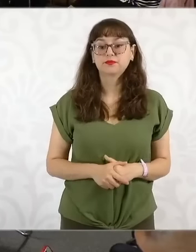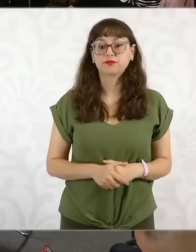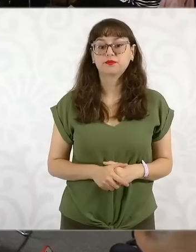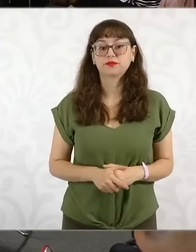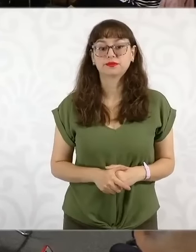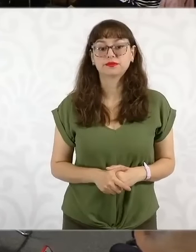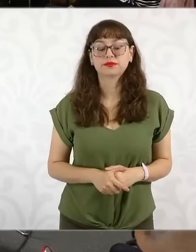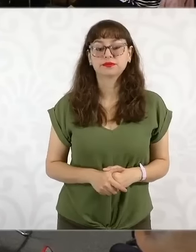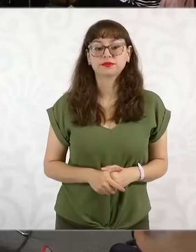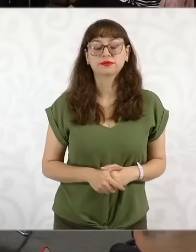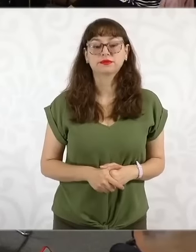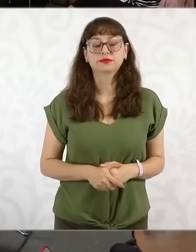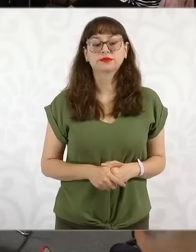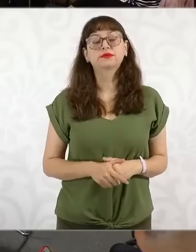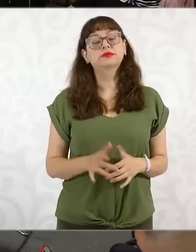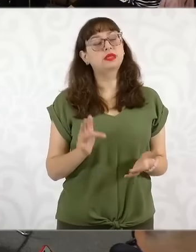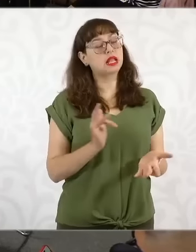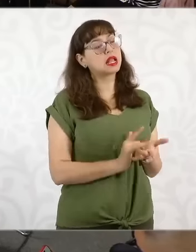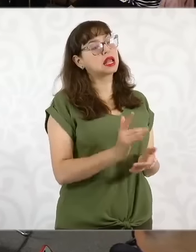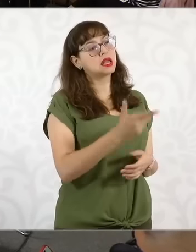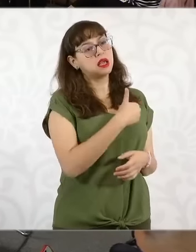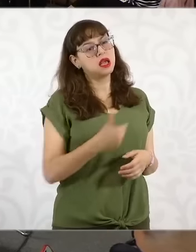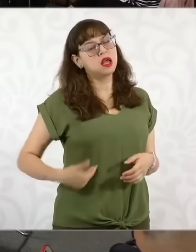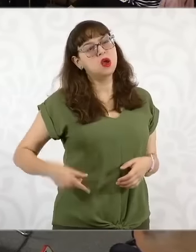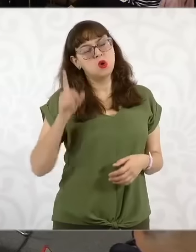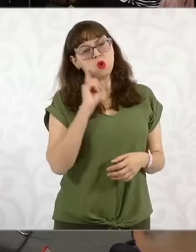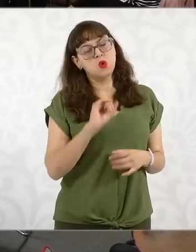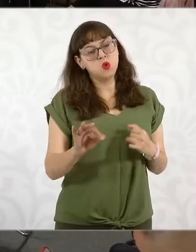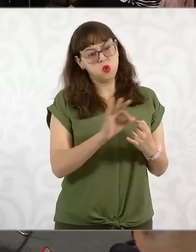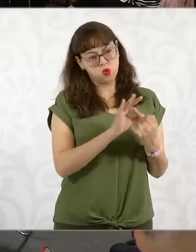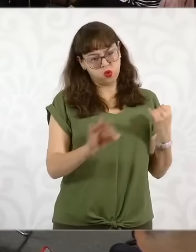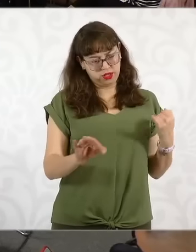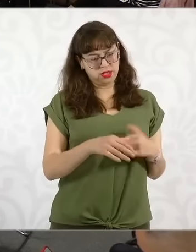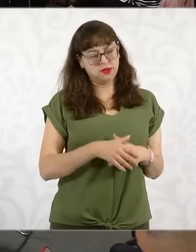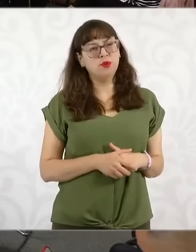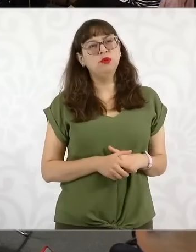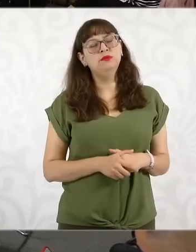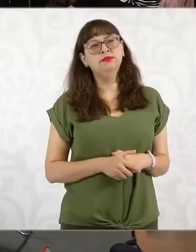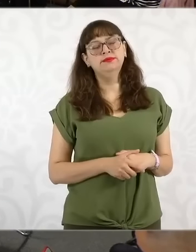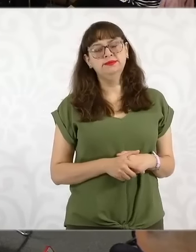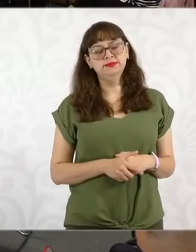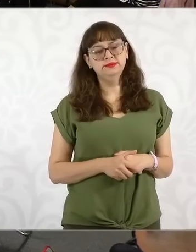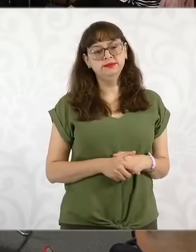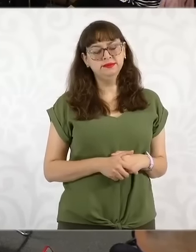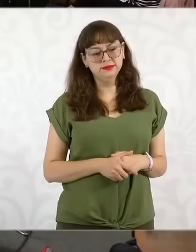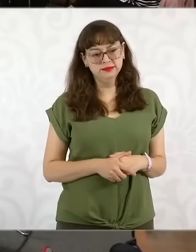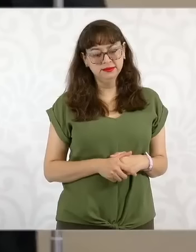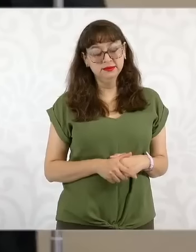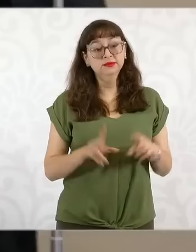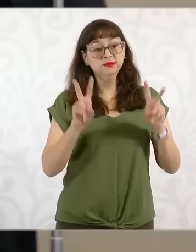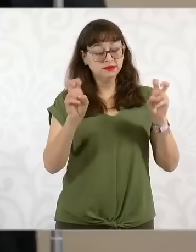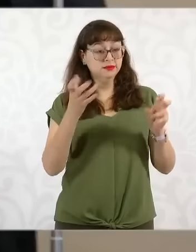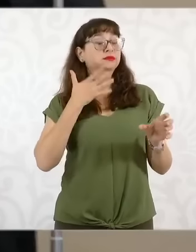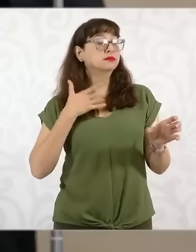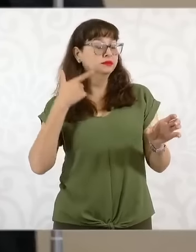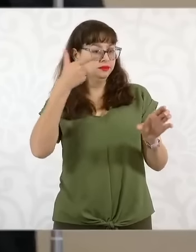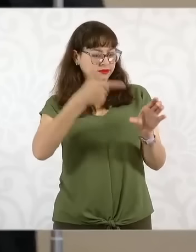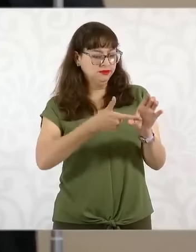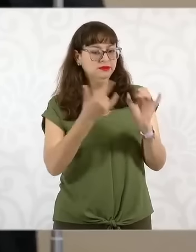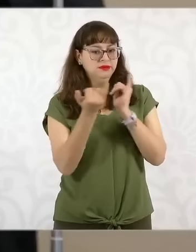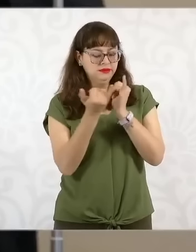presidenta. Eh, por último, eh, ya también en eh en tema de gasolinas, eh, quisiera saber si